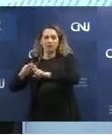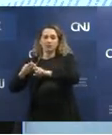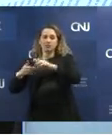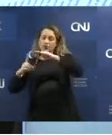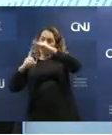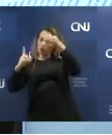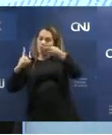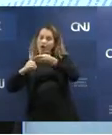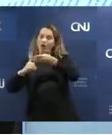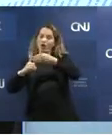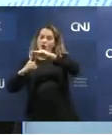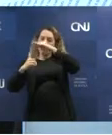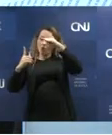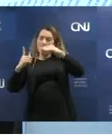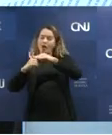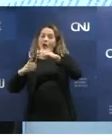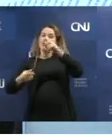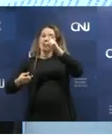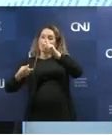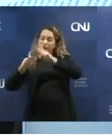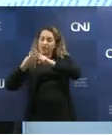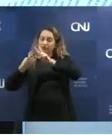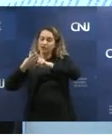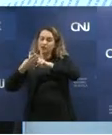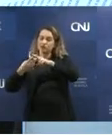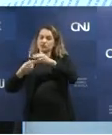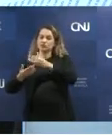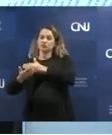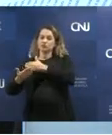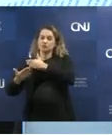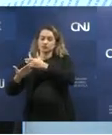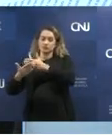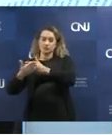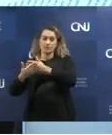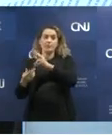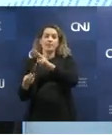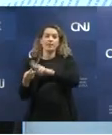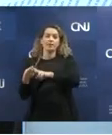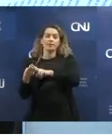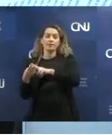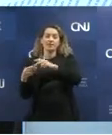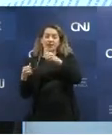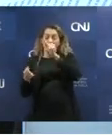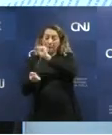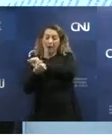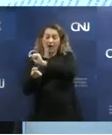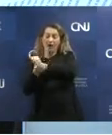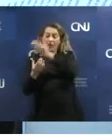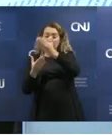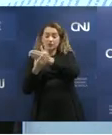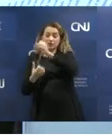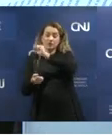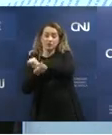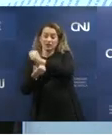e decretada a prisão e preso desde 2015, ficou paralisado em cartório de 22 de agosto de 17